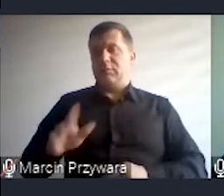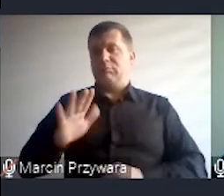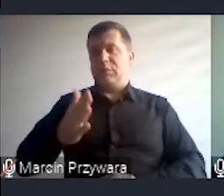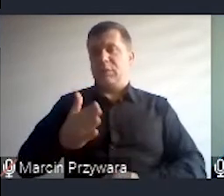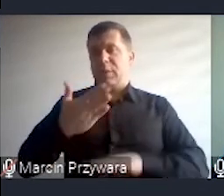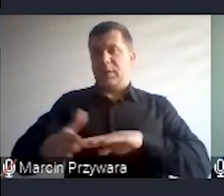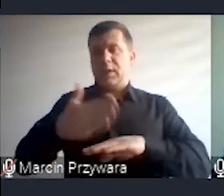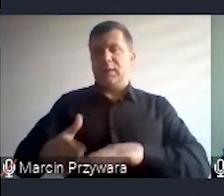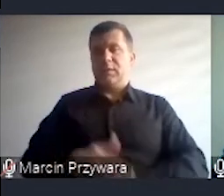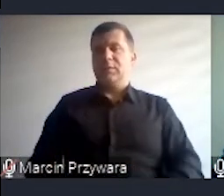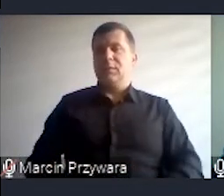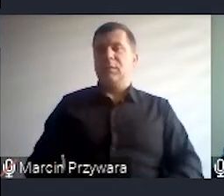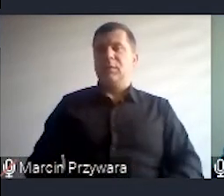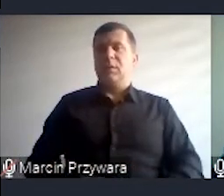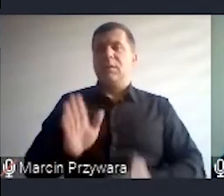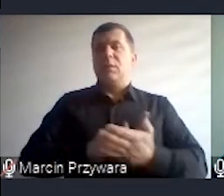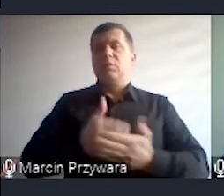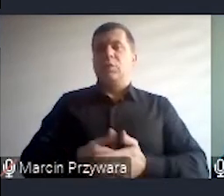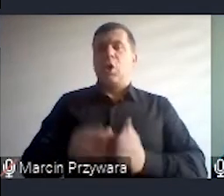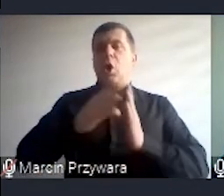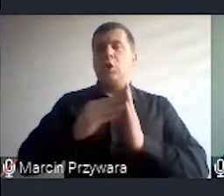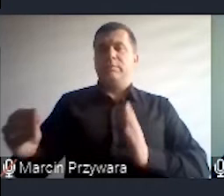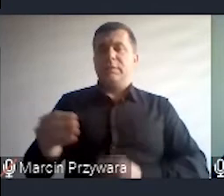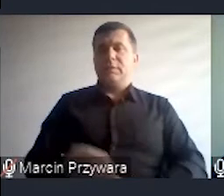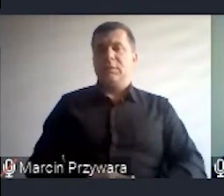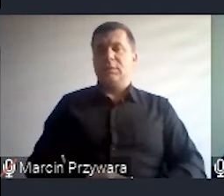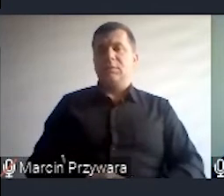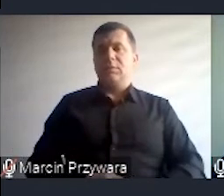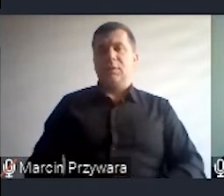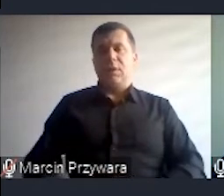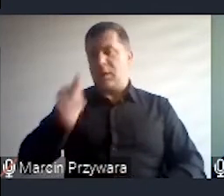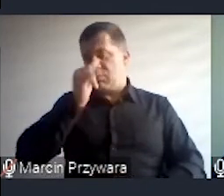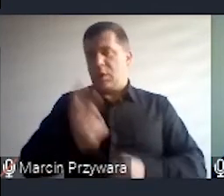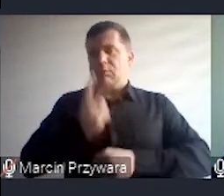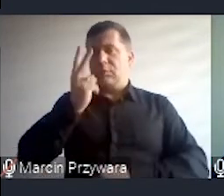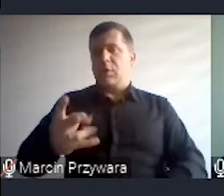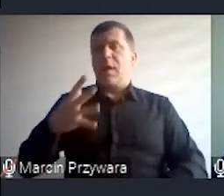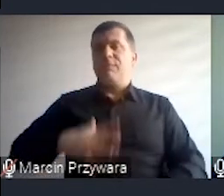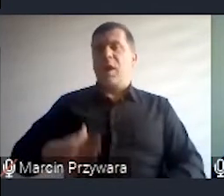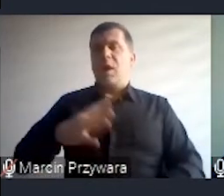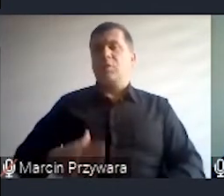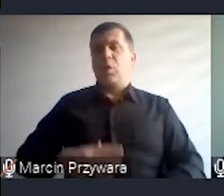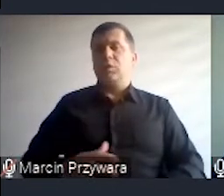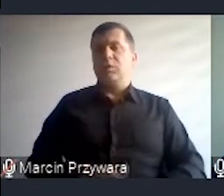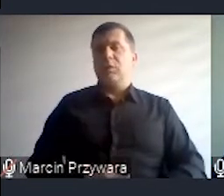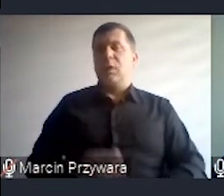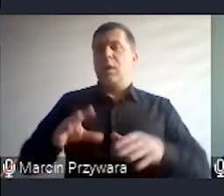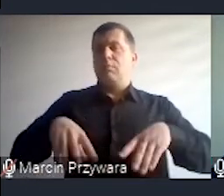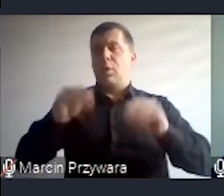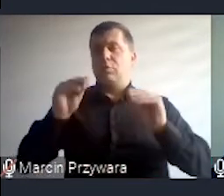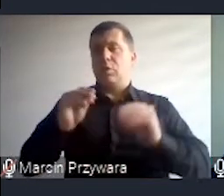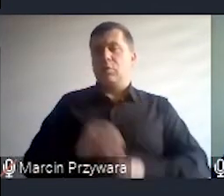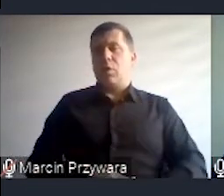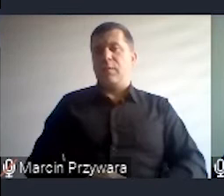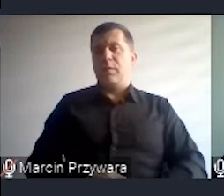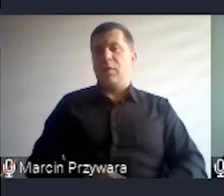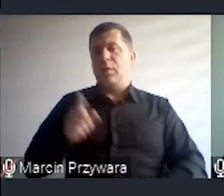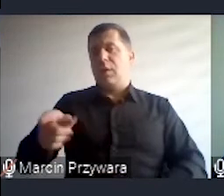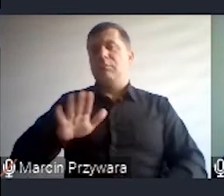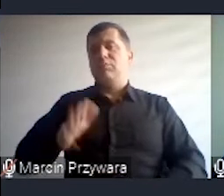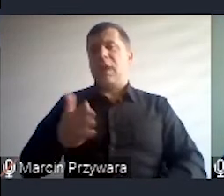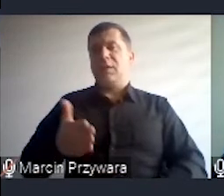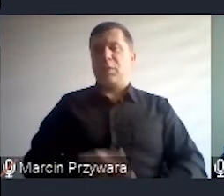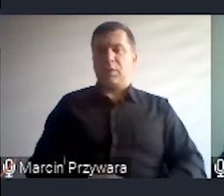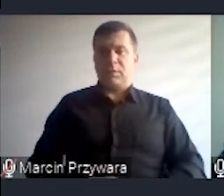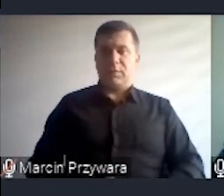Czyli jeśli będziemy mówili o odpisach, to one nie mogą przekroczyć wartości początkowej takiego przedmiotu.